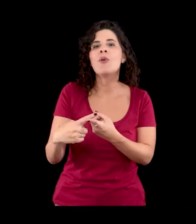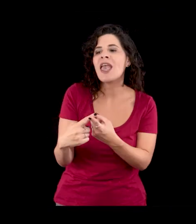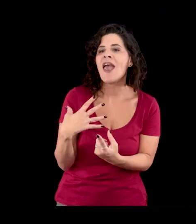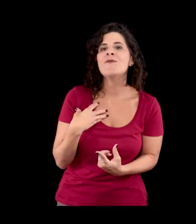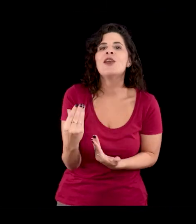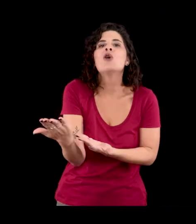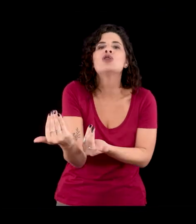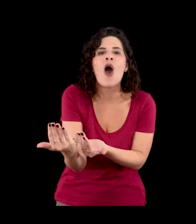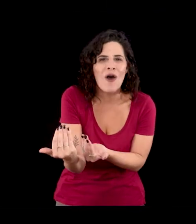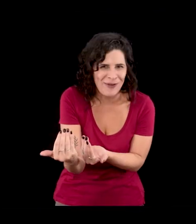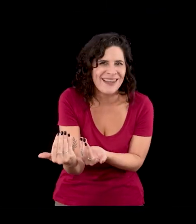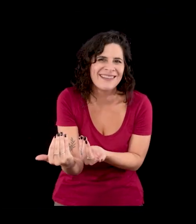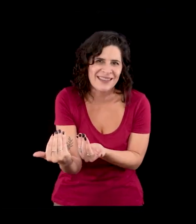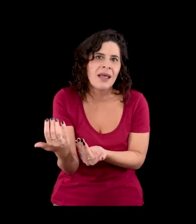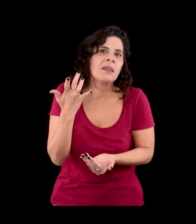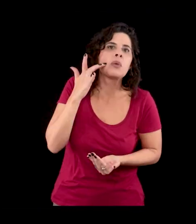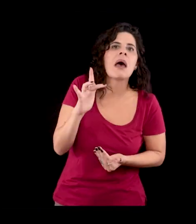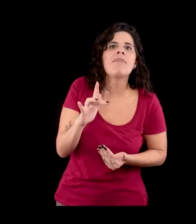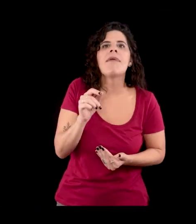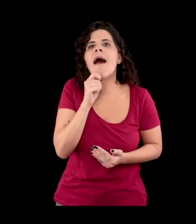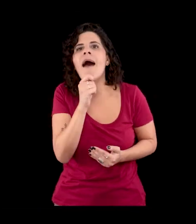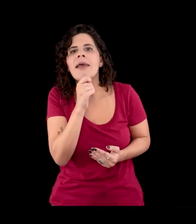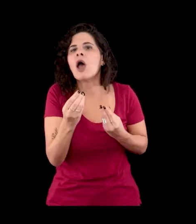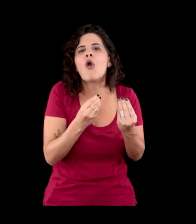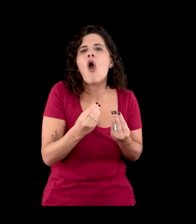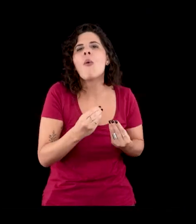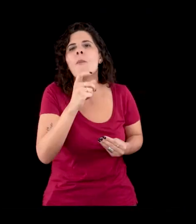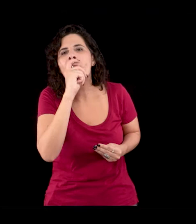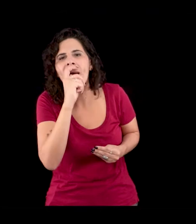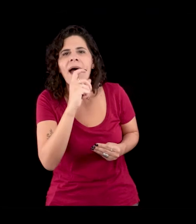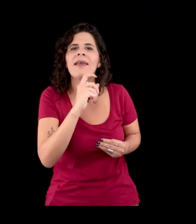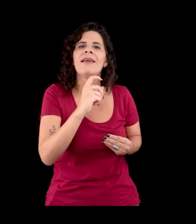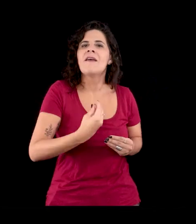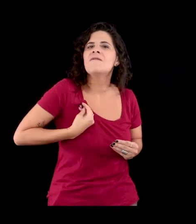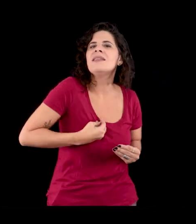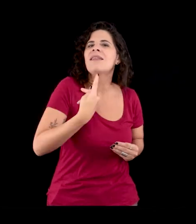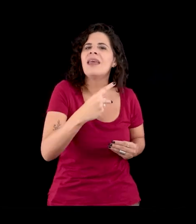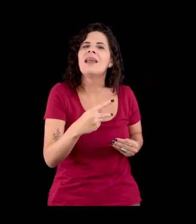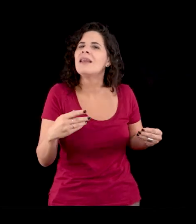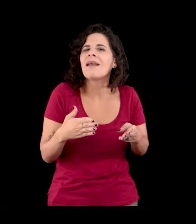os filhos eram muito jovens e não sabiam direito a trajetória do pai